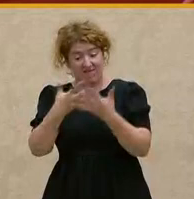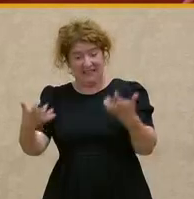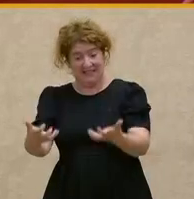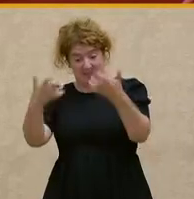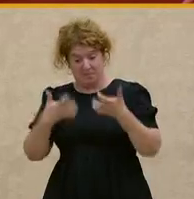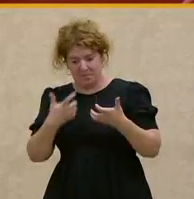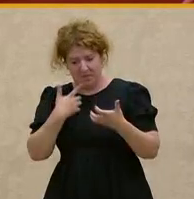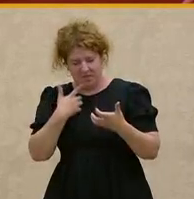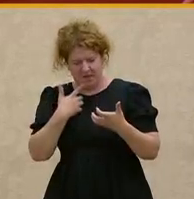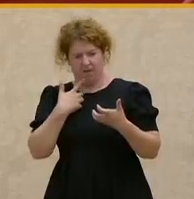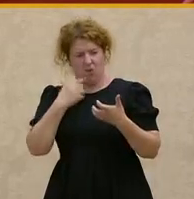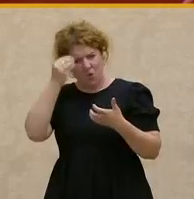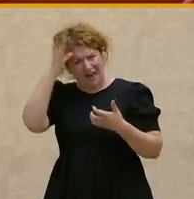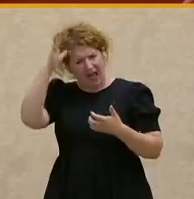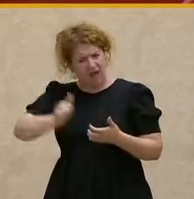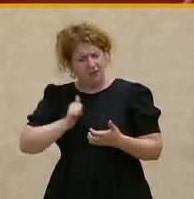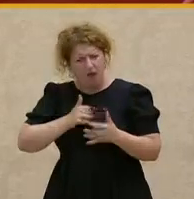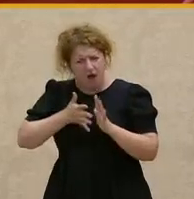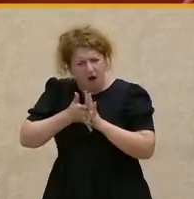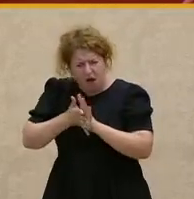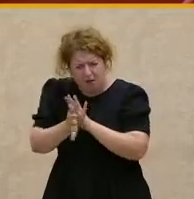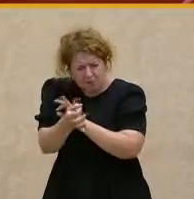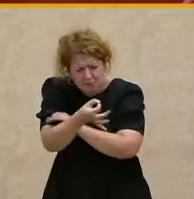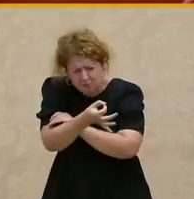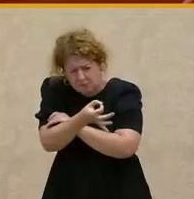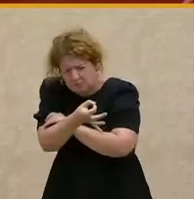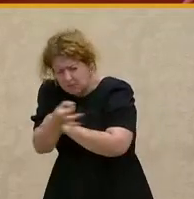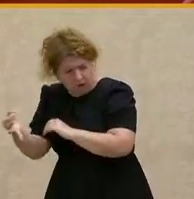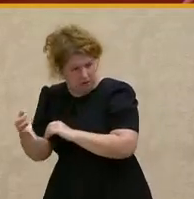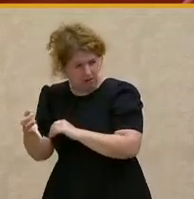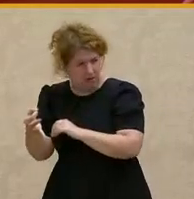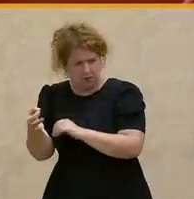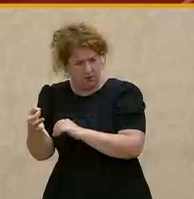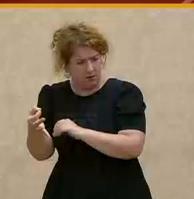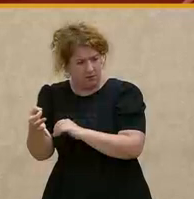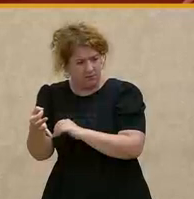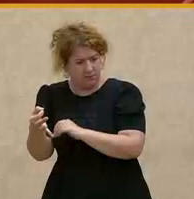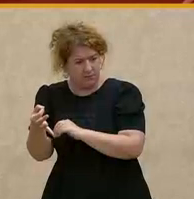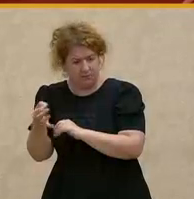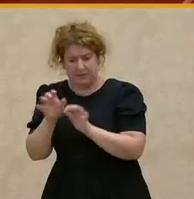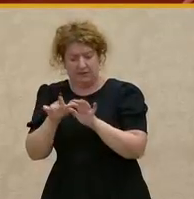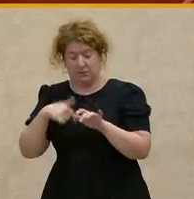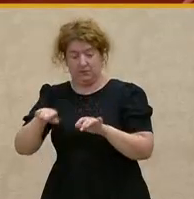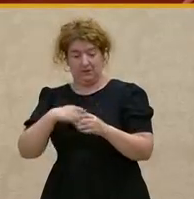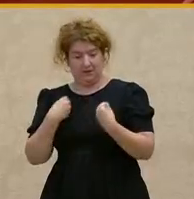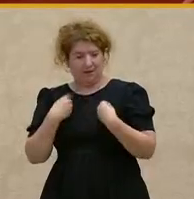inteligencia artificial podía ser tan certera y tan fiel a las vivencias de una persona y en el